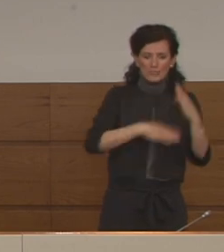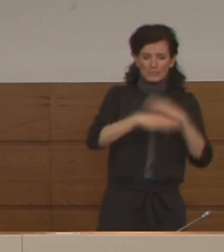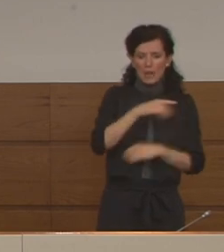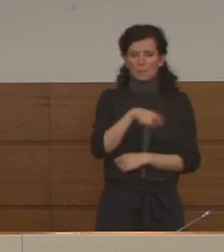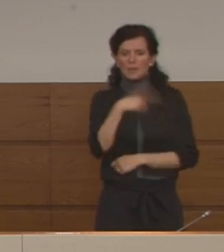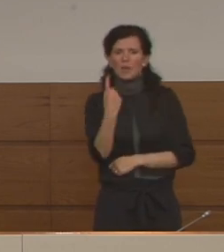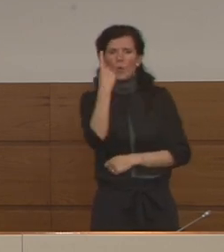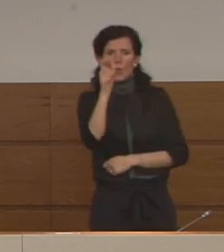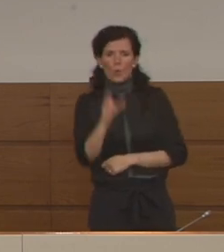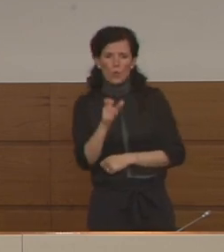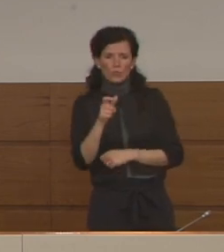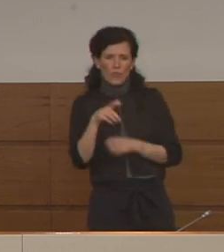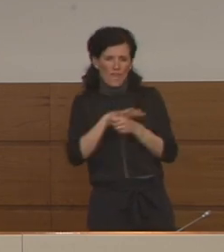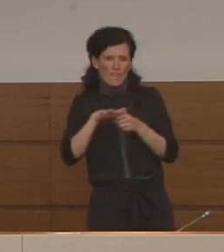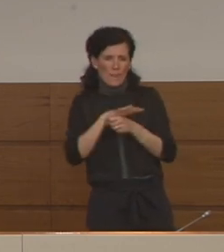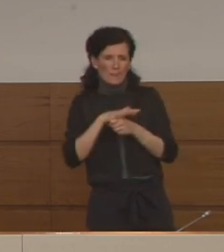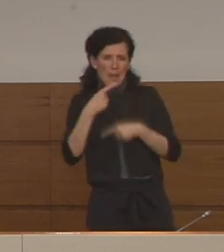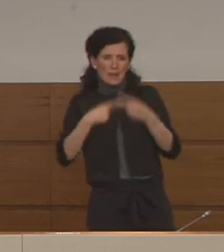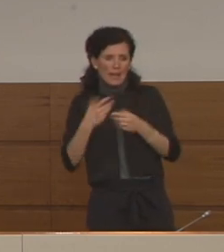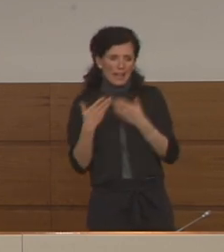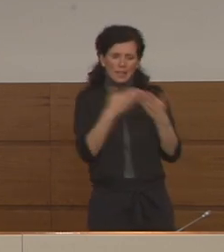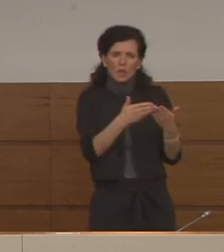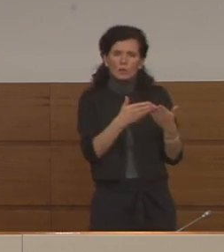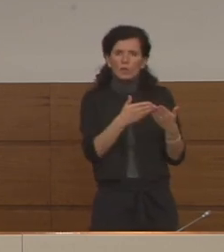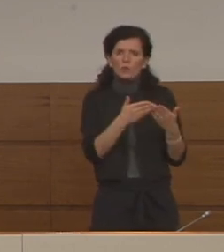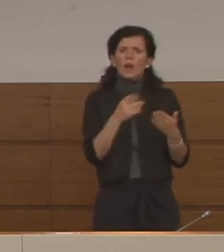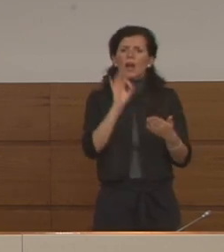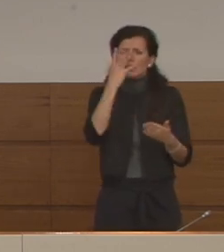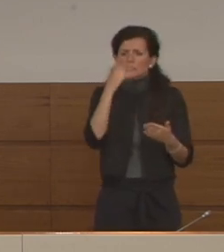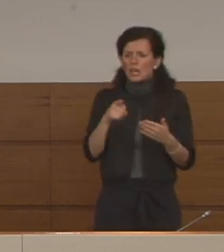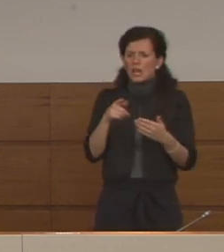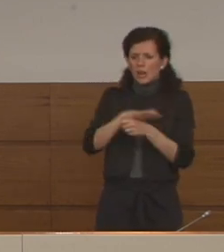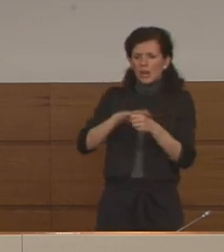cura di quella persona disabile, se il familiare viene meno vien da sé